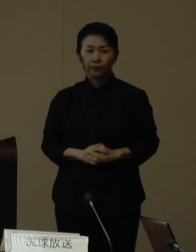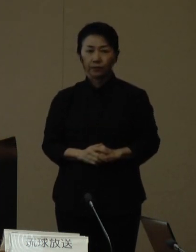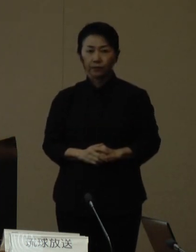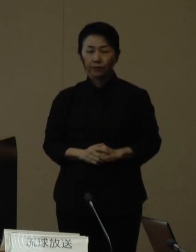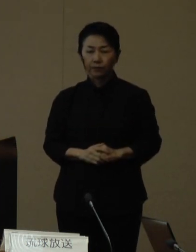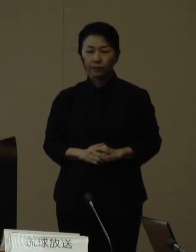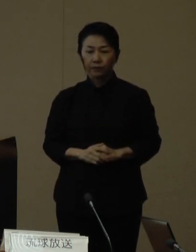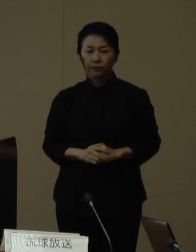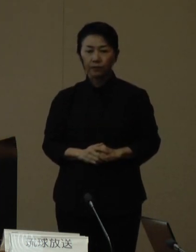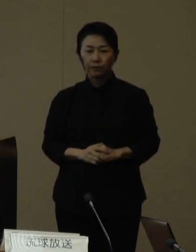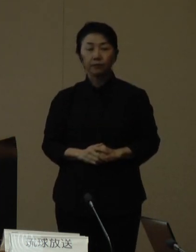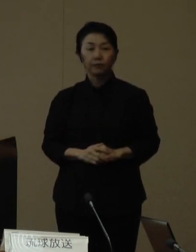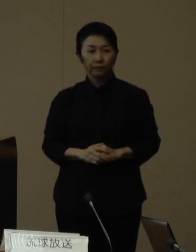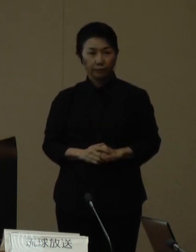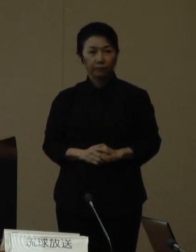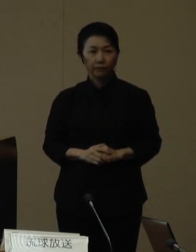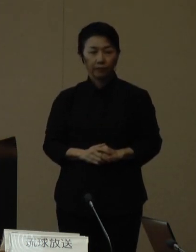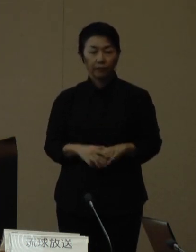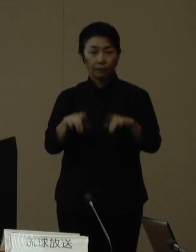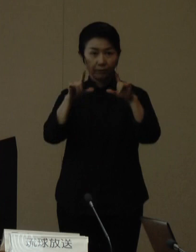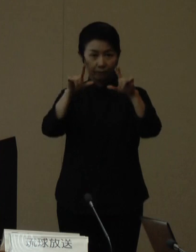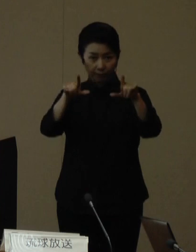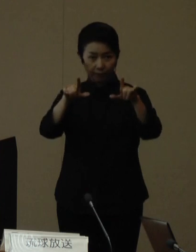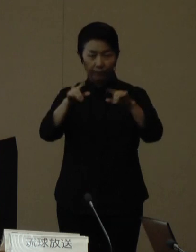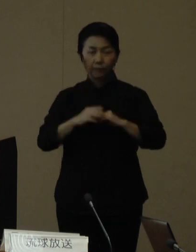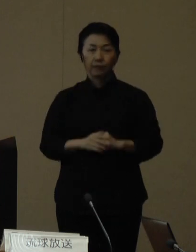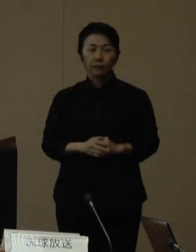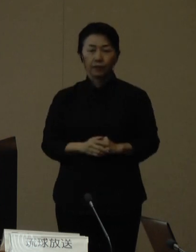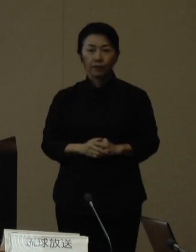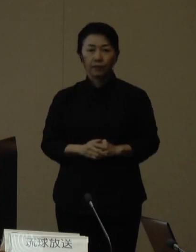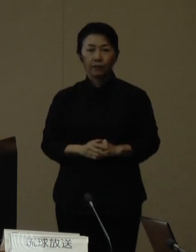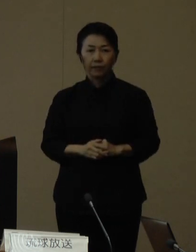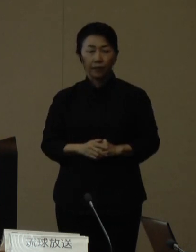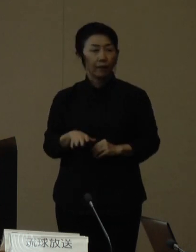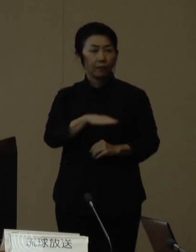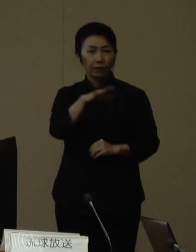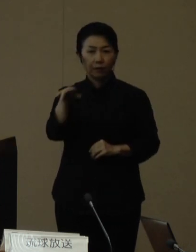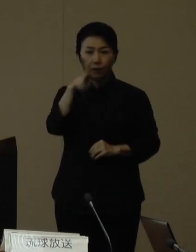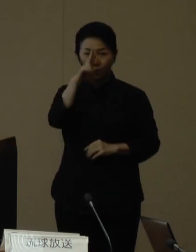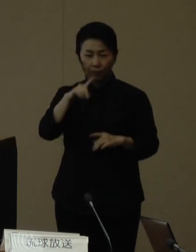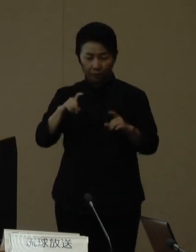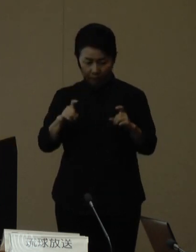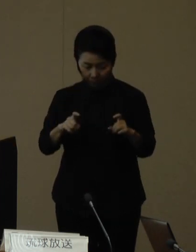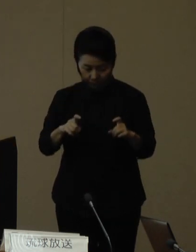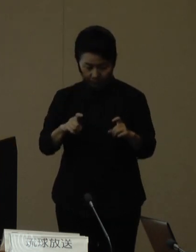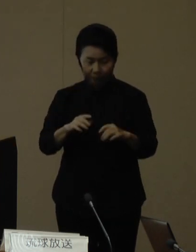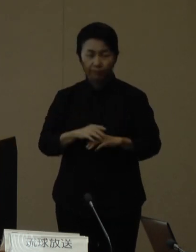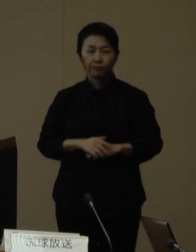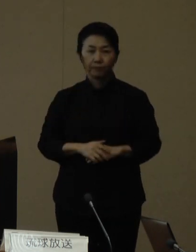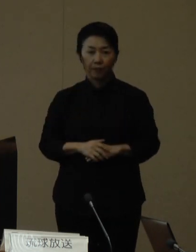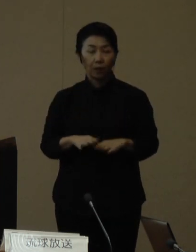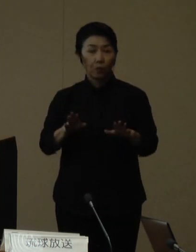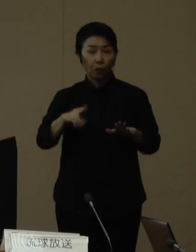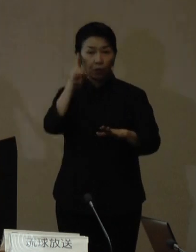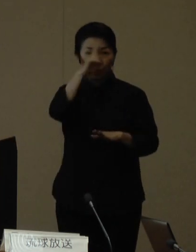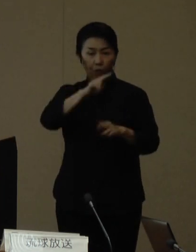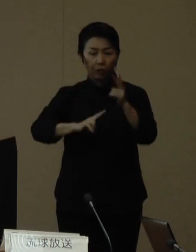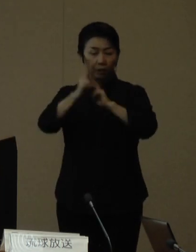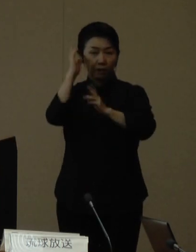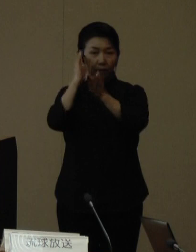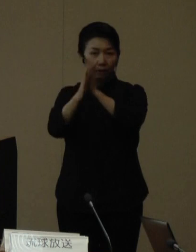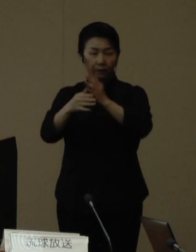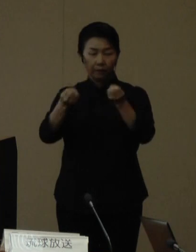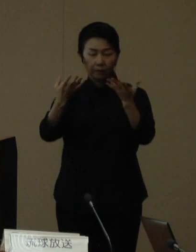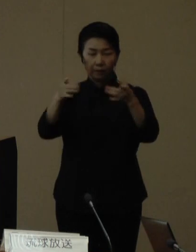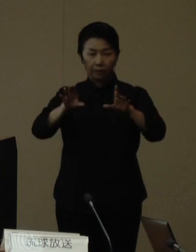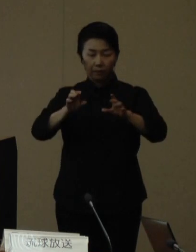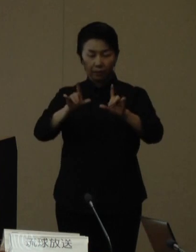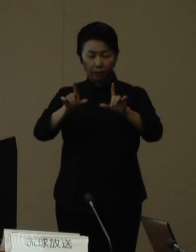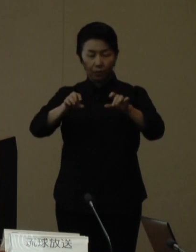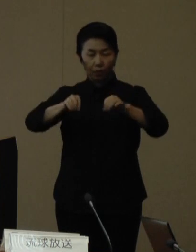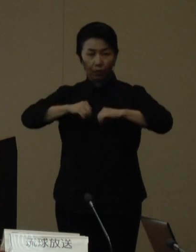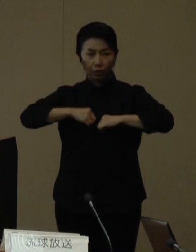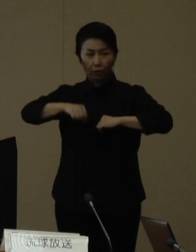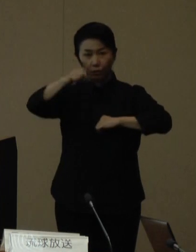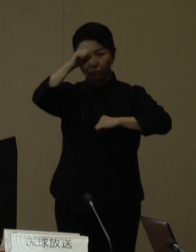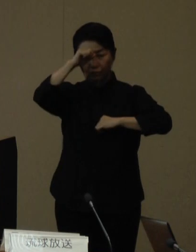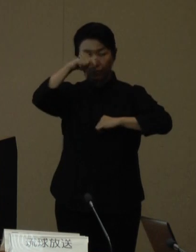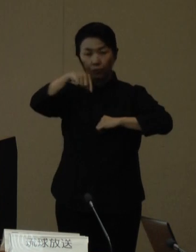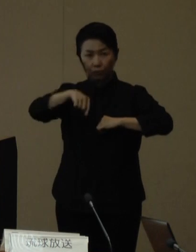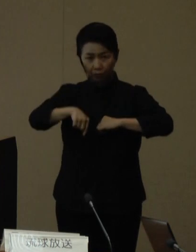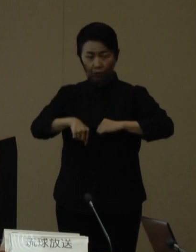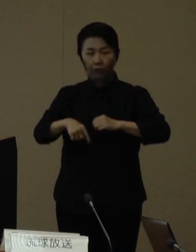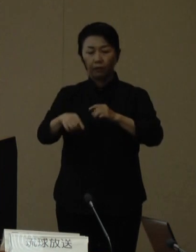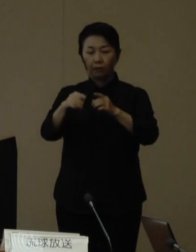はい、ではコメントいたします ハイサイグスーヨーチューガナビラ 本日午後、沖縄県新型コロナウイルス感染症対策本部会議を開催いたしました